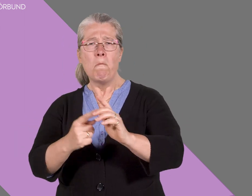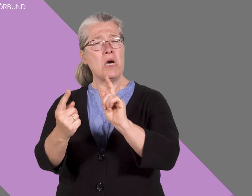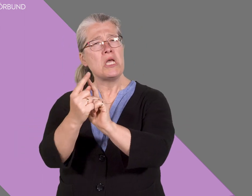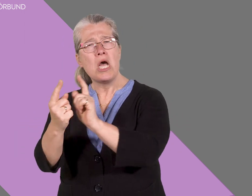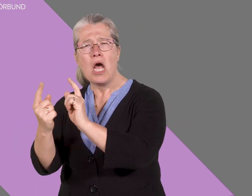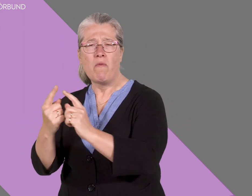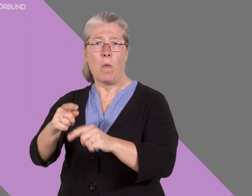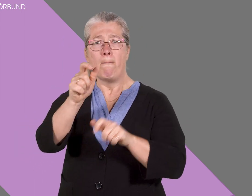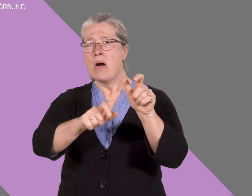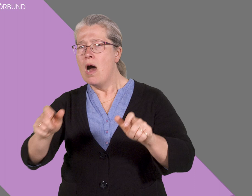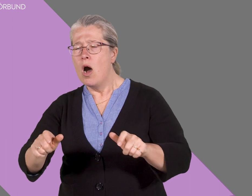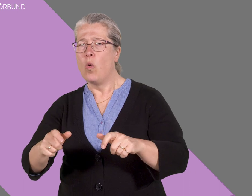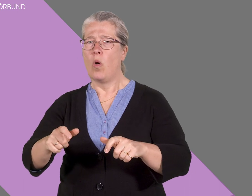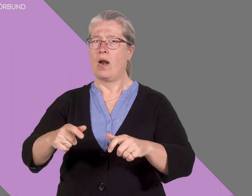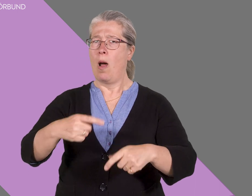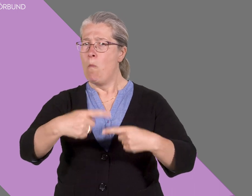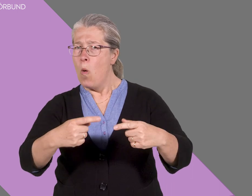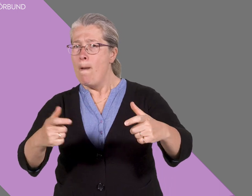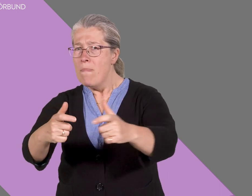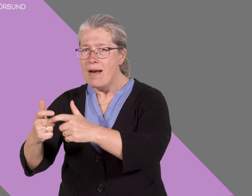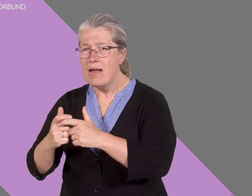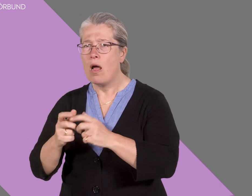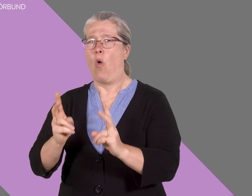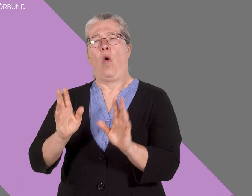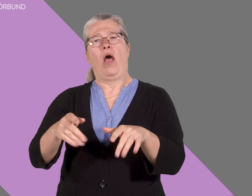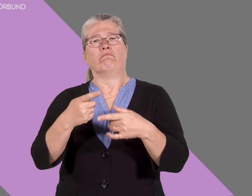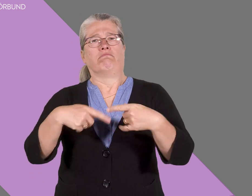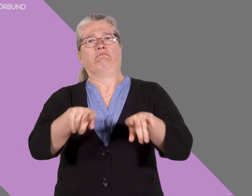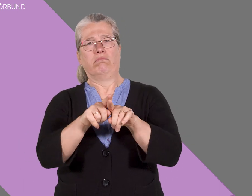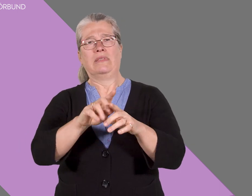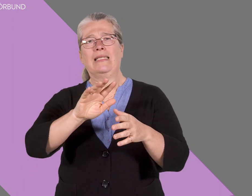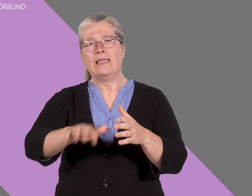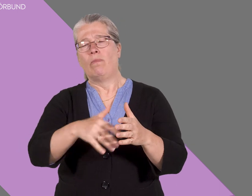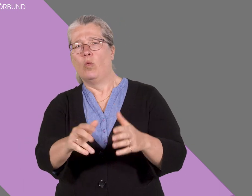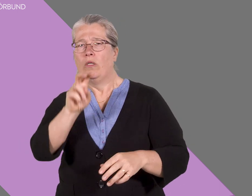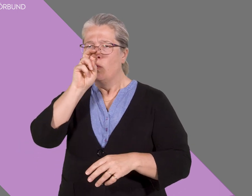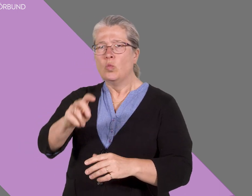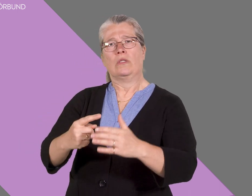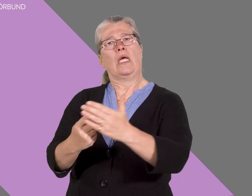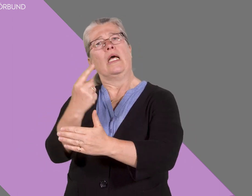bland annat genom att träffa politiker, men beslutade dessutom att genomföra -